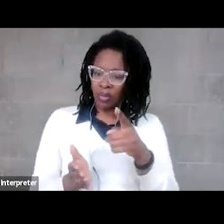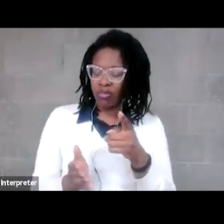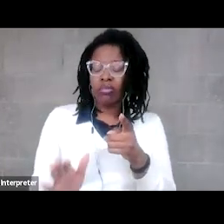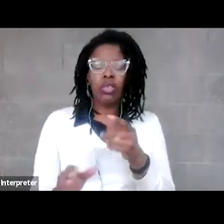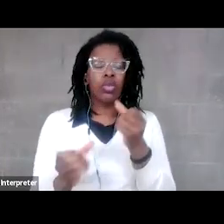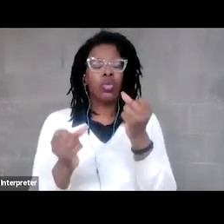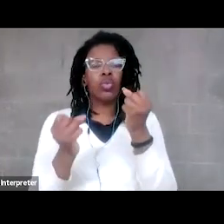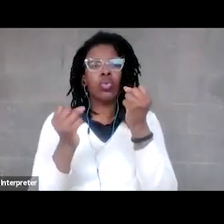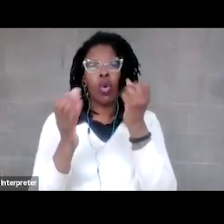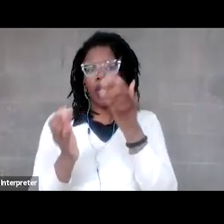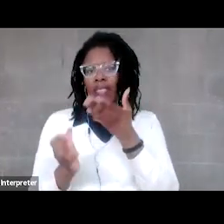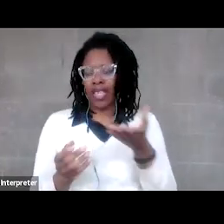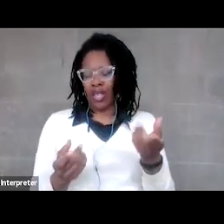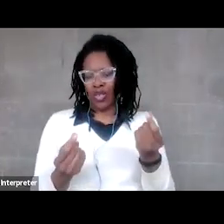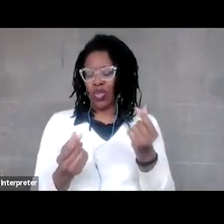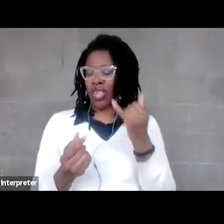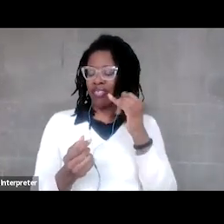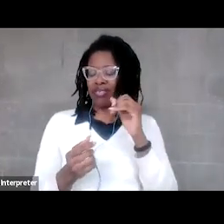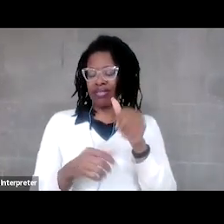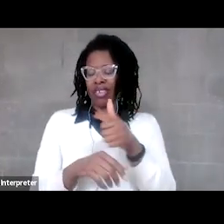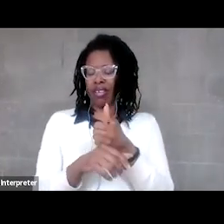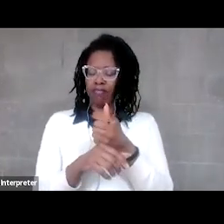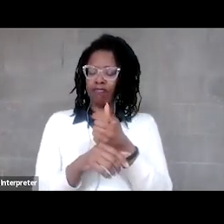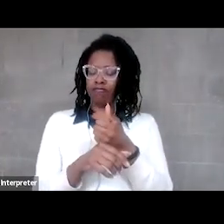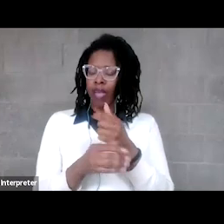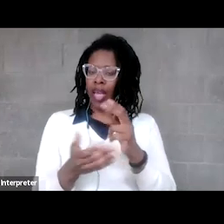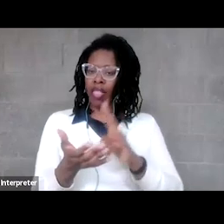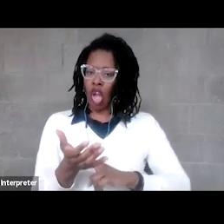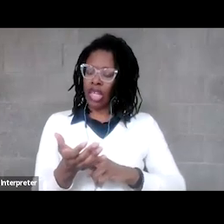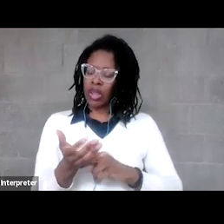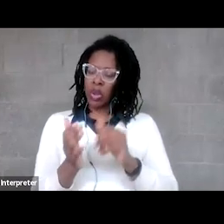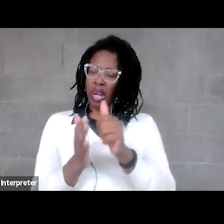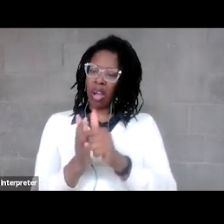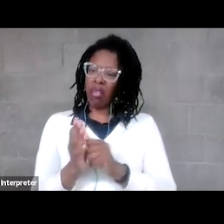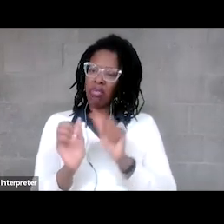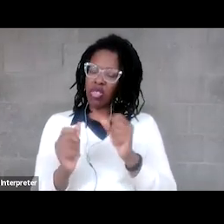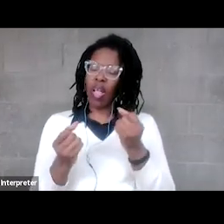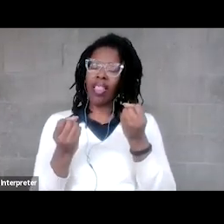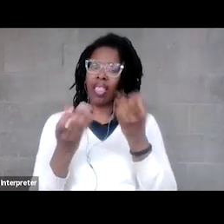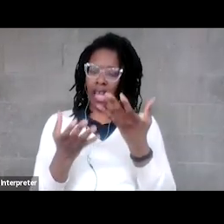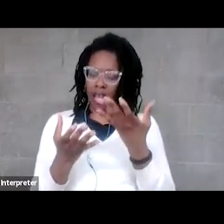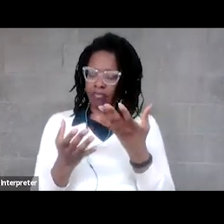si pueden crear e ingresar a su cuenta. Además de obtener tarjetas de Seguro Social de reemplazo,